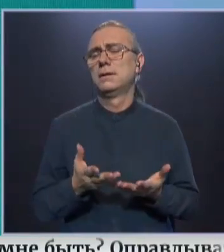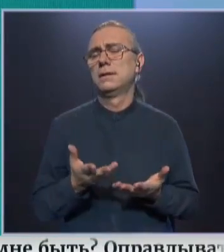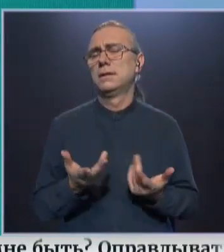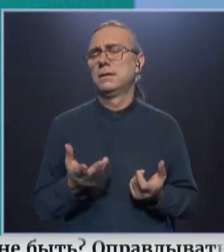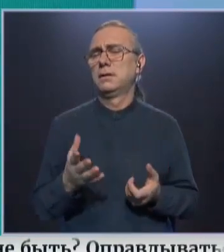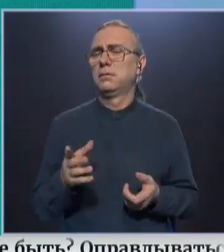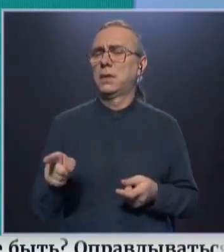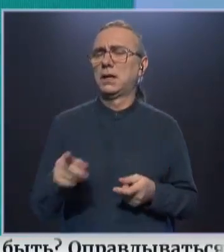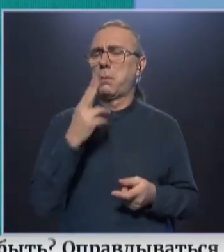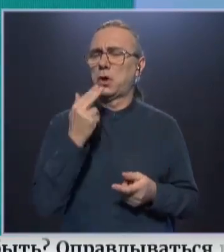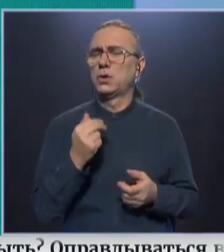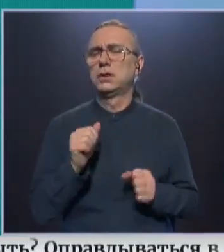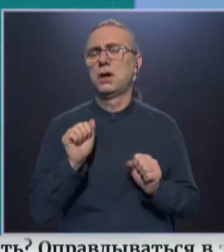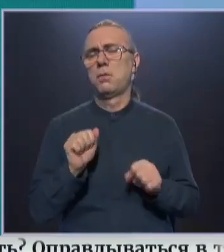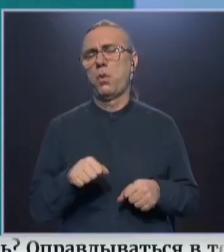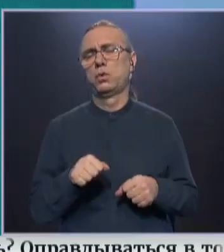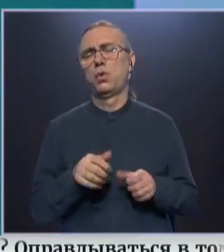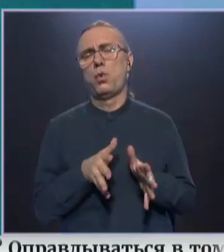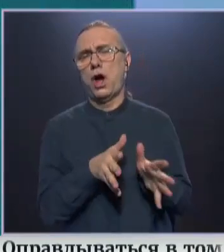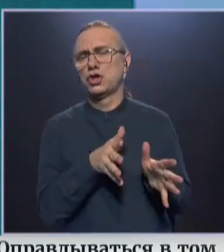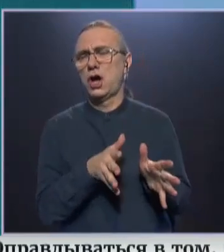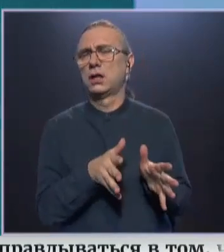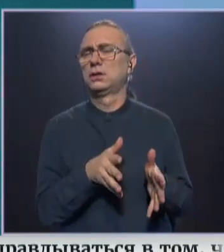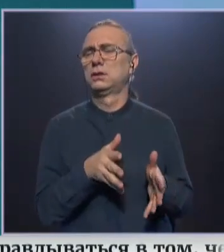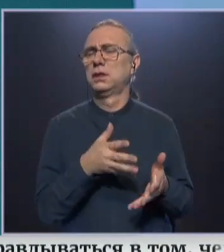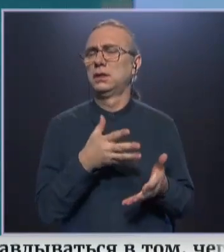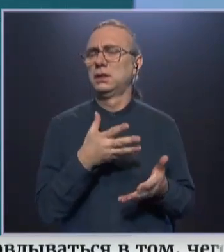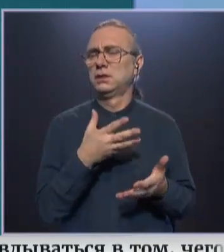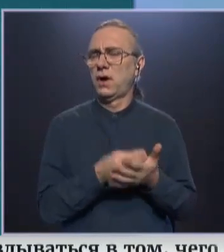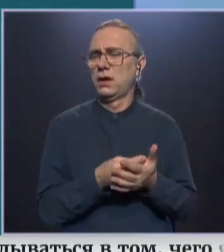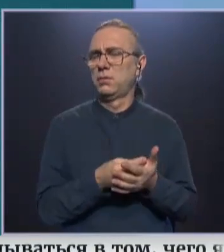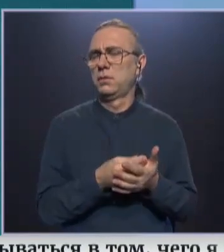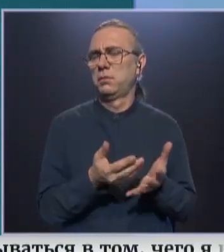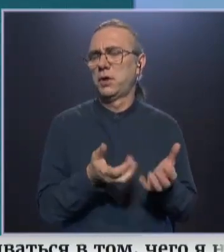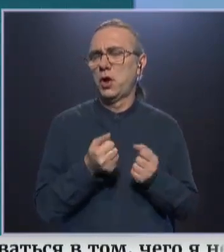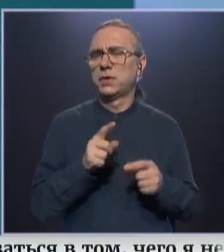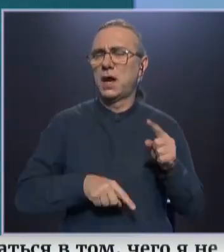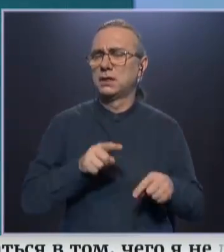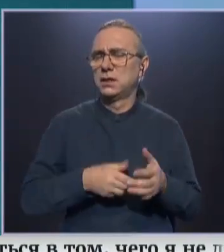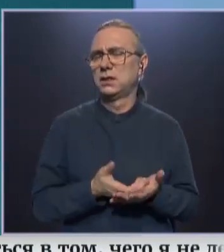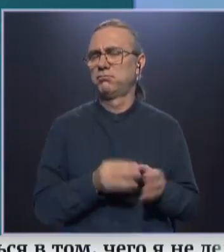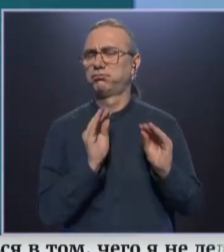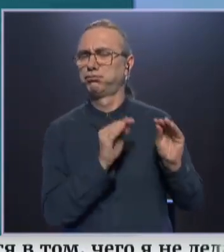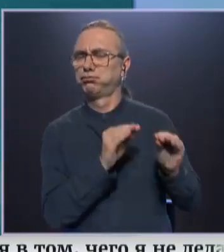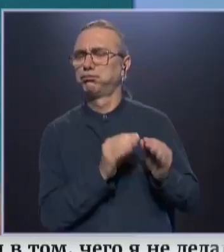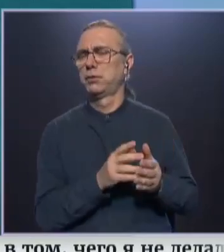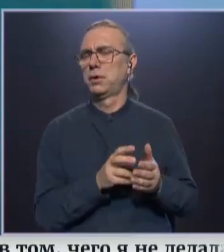родителям уставшим какими-то клеветой если меня не пустишь ночной клуб то я на тебя напишу К сожалению нередко